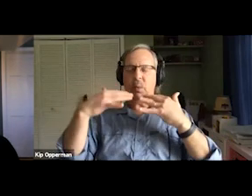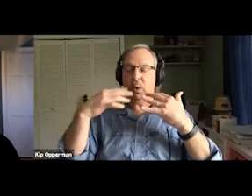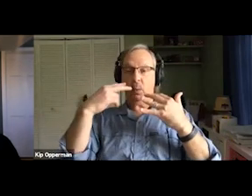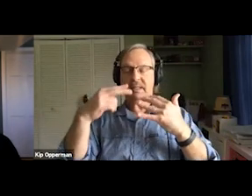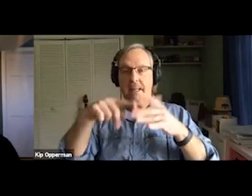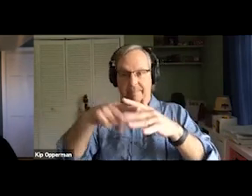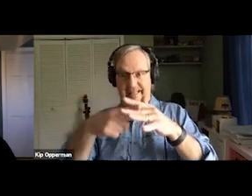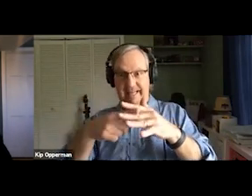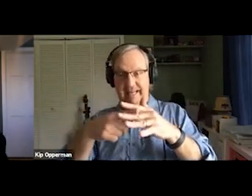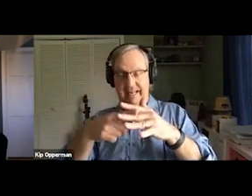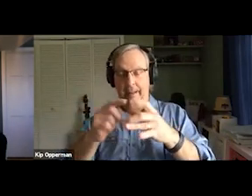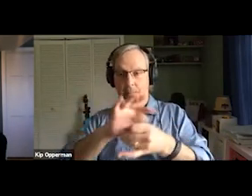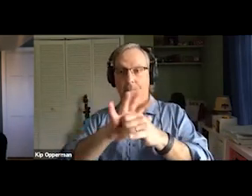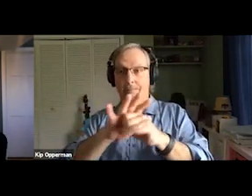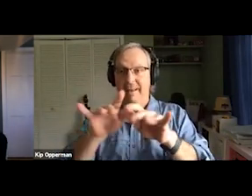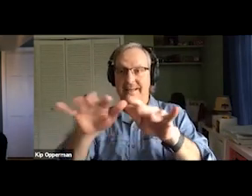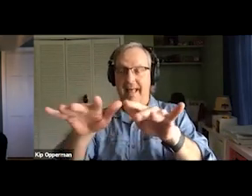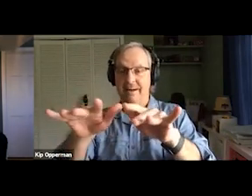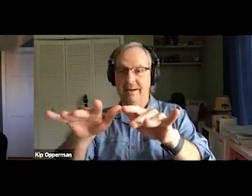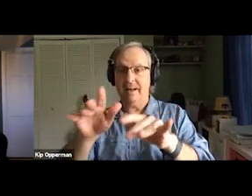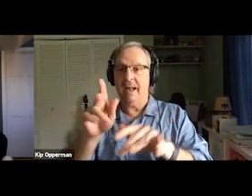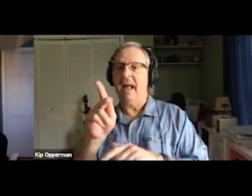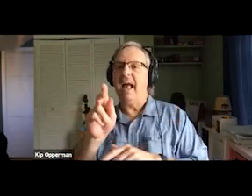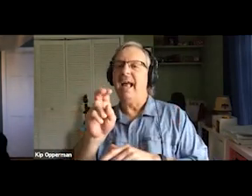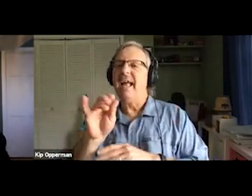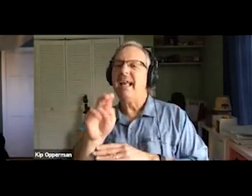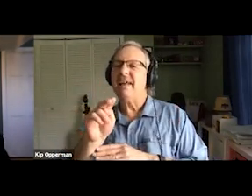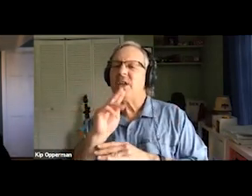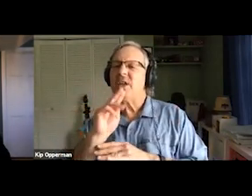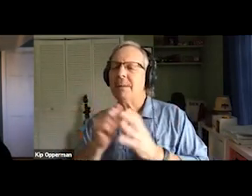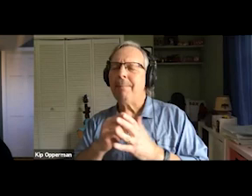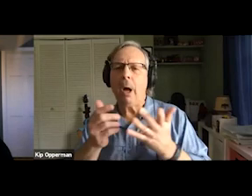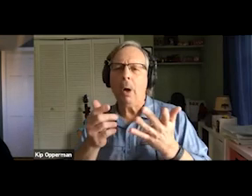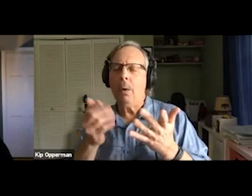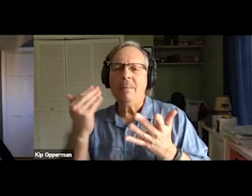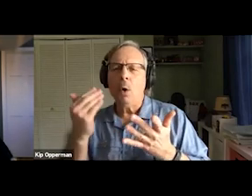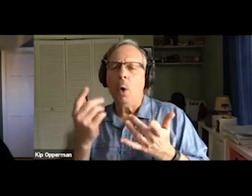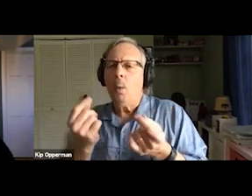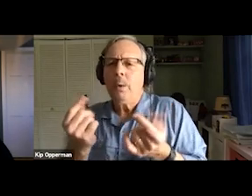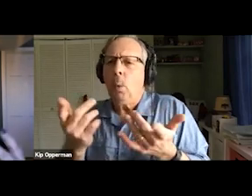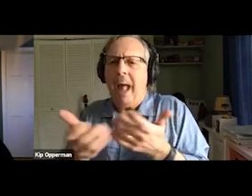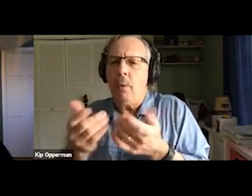nuevamente, todo esto de lo que Kevin hizo referencia, como ¿qué vamos a hacer? ¿Cómo vamos a gestionar esto? ¿Me voy a enfermar?